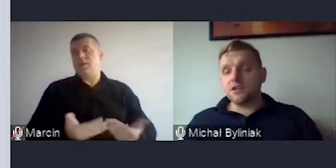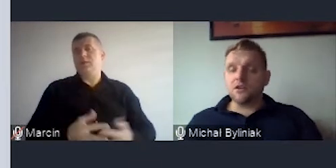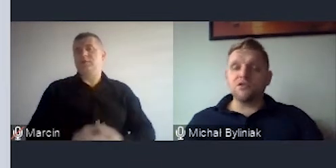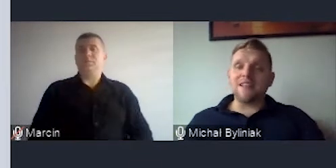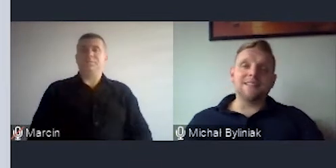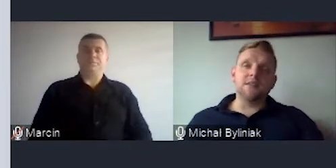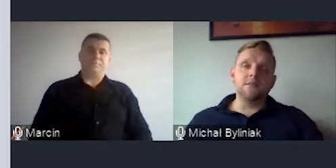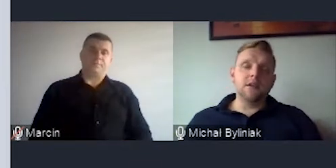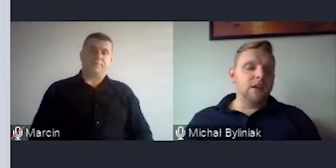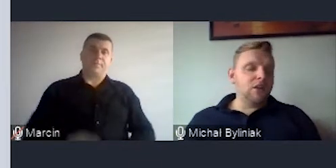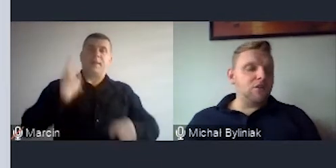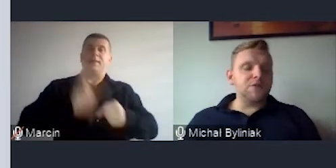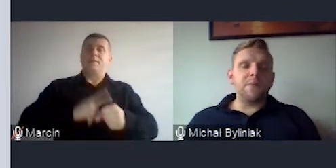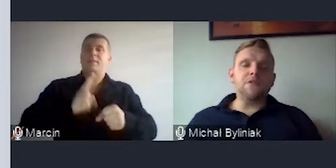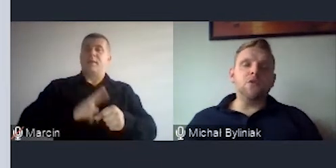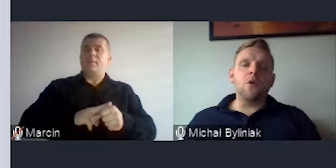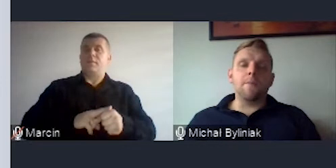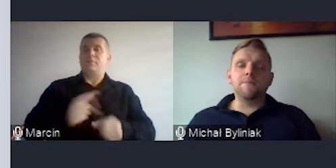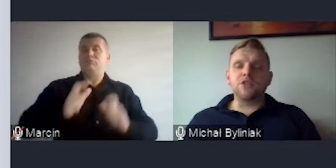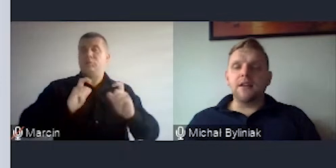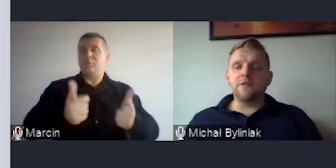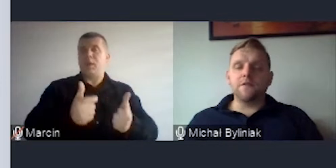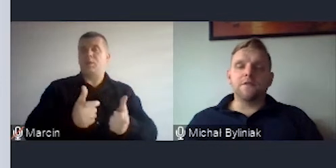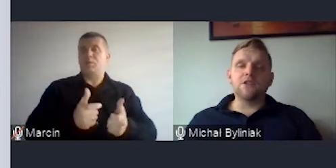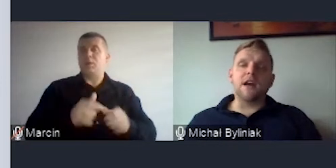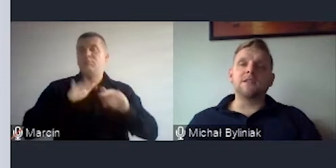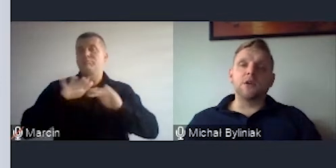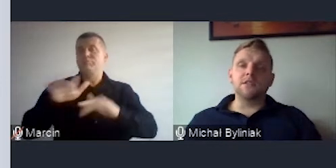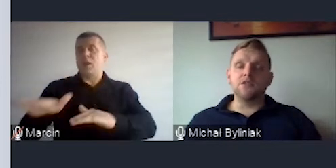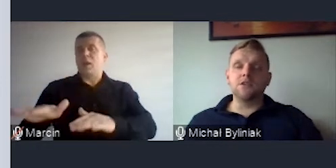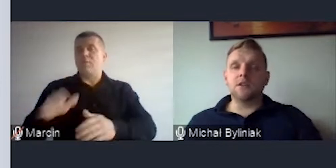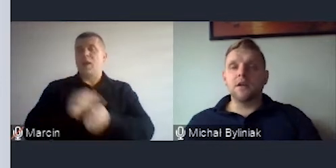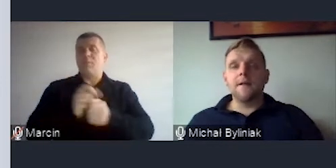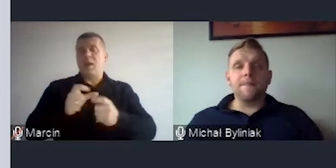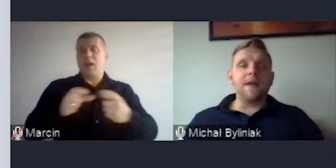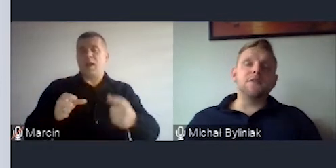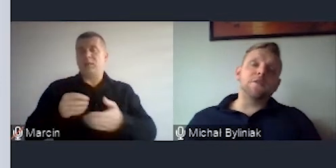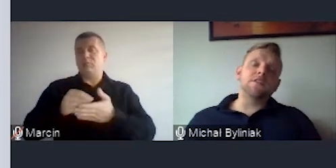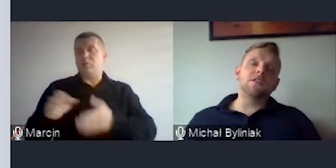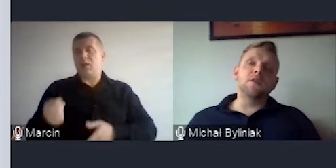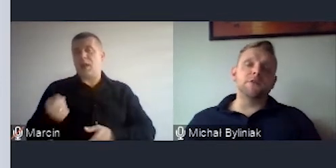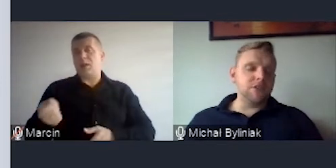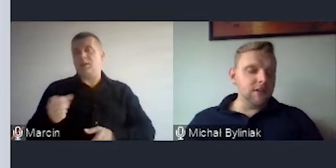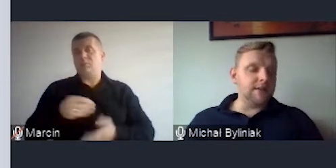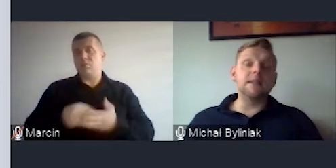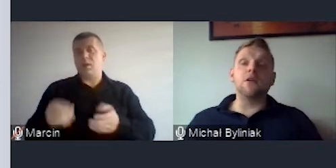Jeśli chodzi o daty to w przypadku przelewów czy kart płatniczych, datą faktycznego poniesienia,